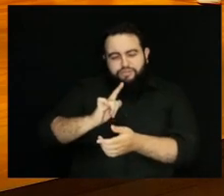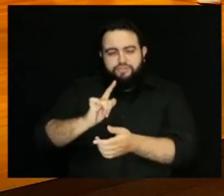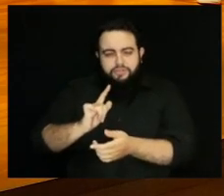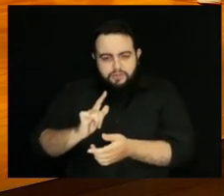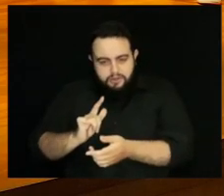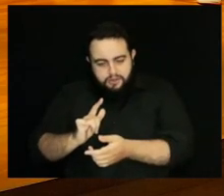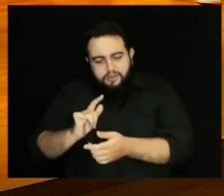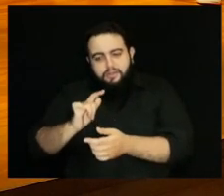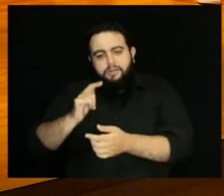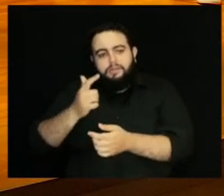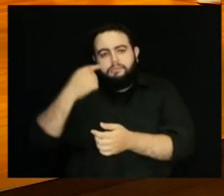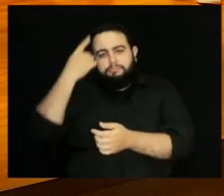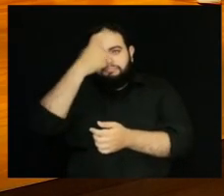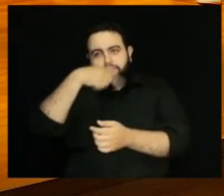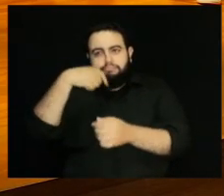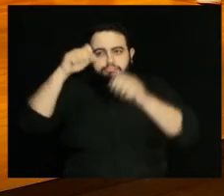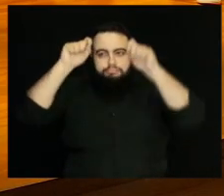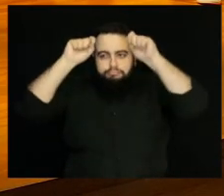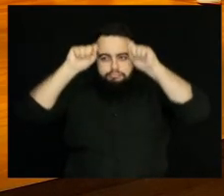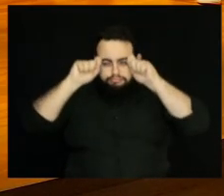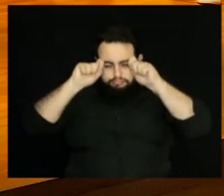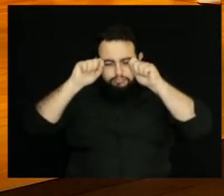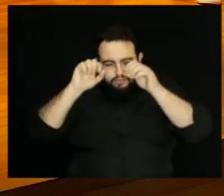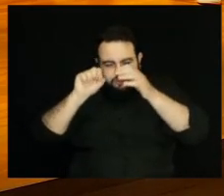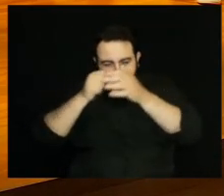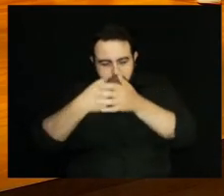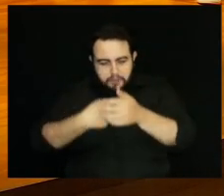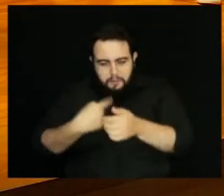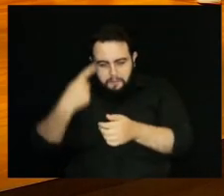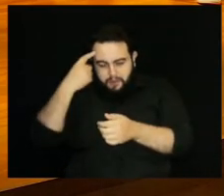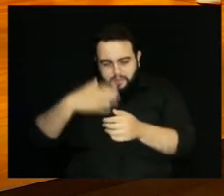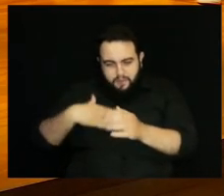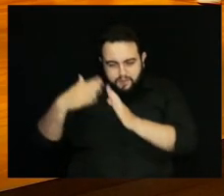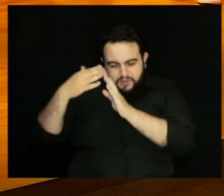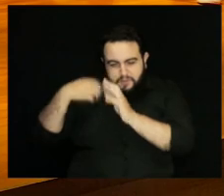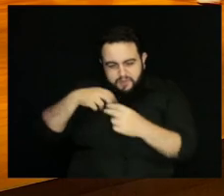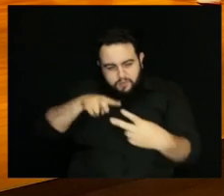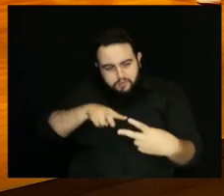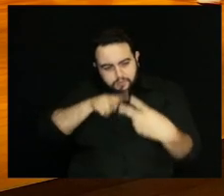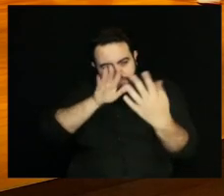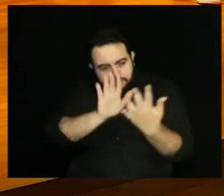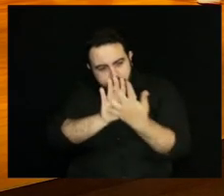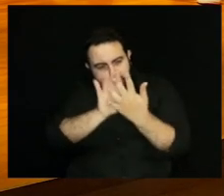embaixo do chapéu pensei que era um vizinho meu, mas quando olhei na cara dele ele era eu